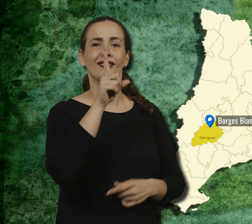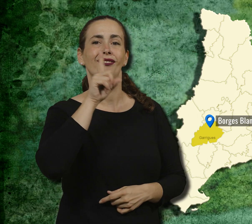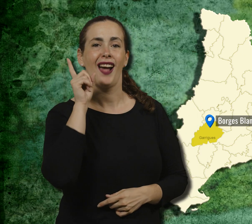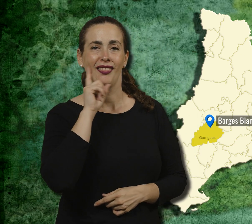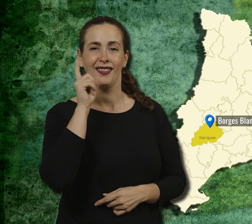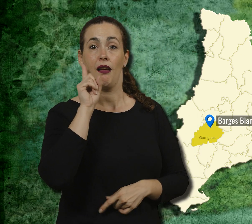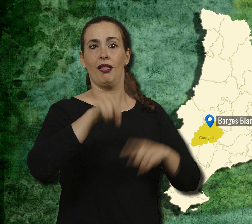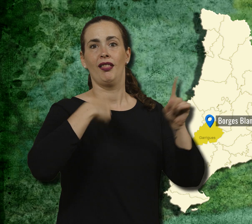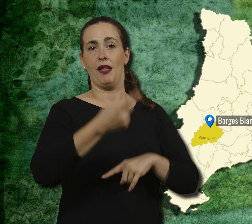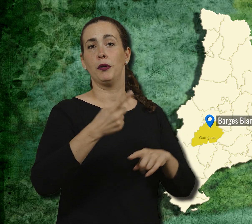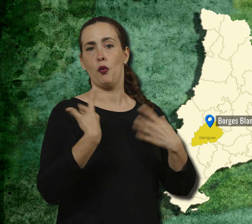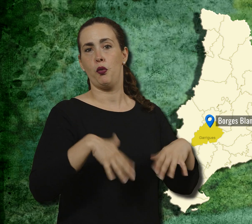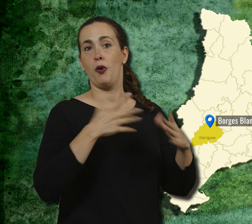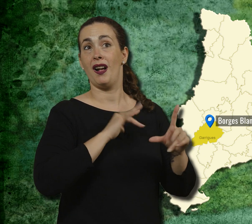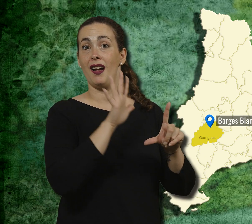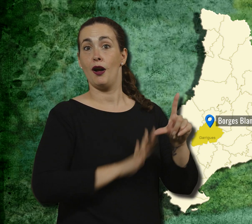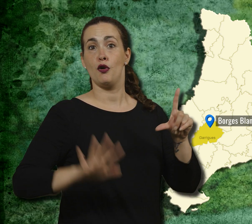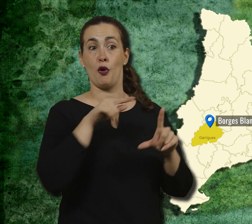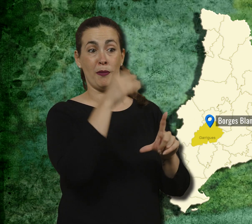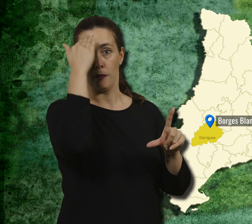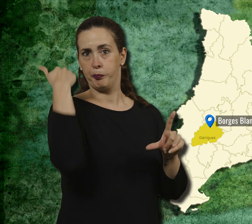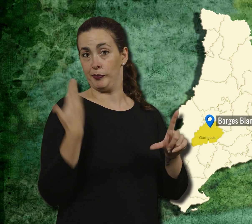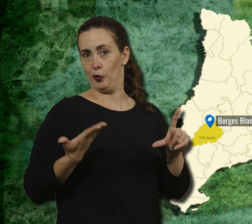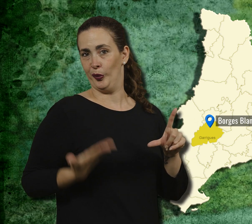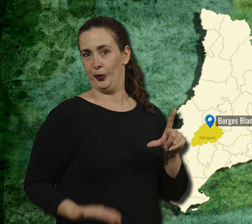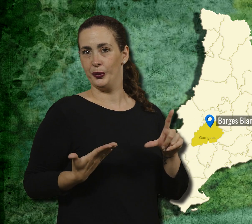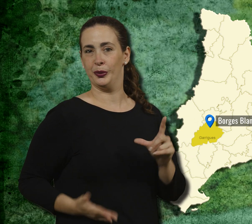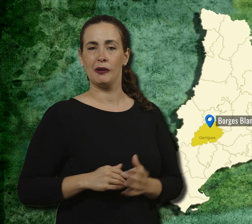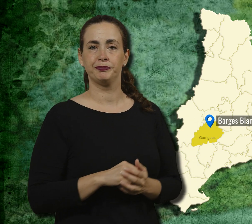situessin el municipi al mapa europeu.